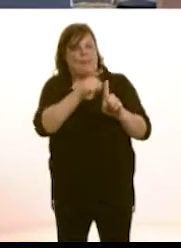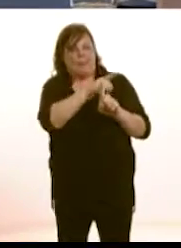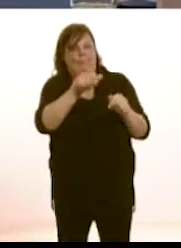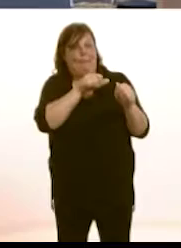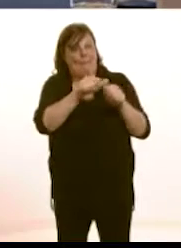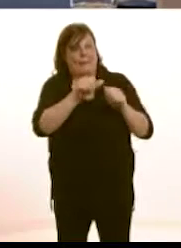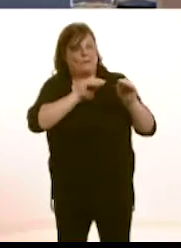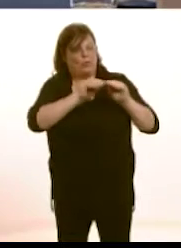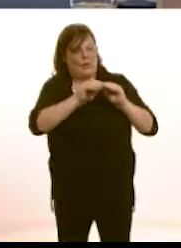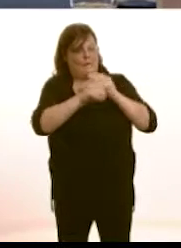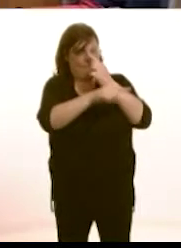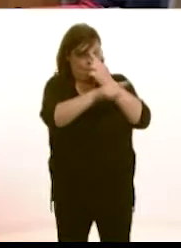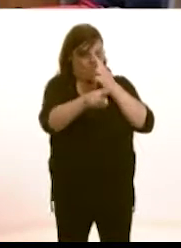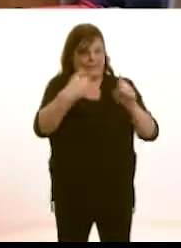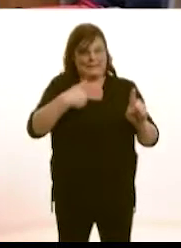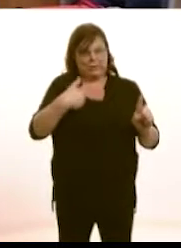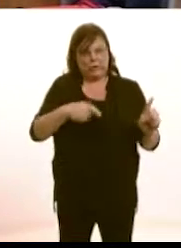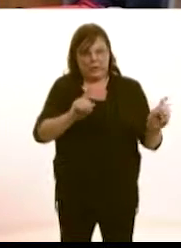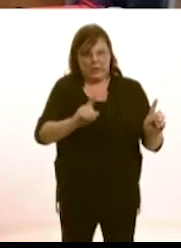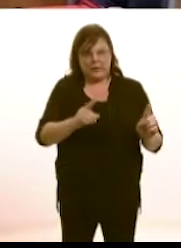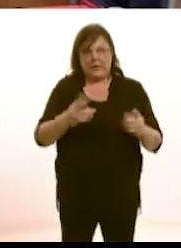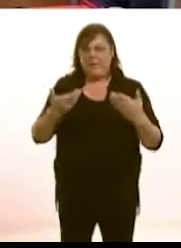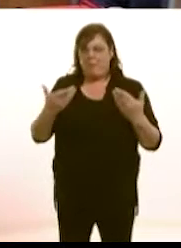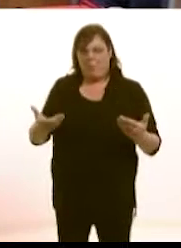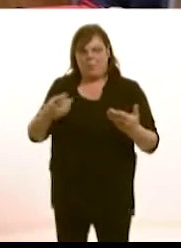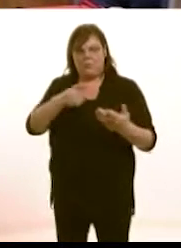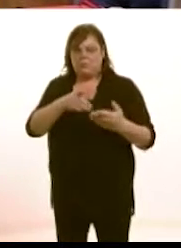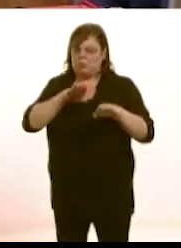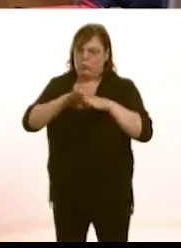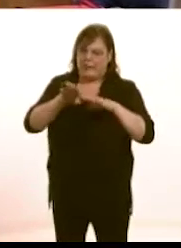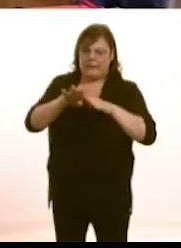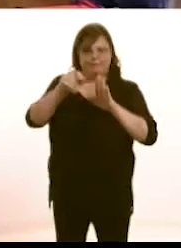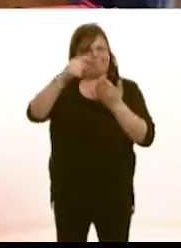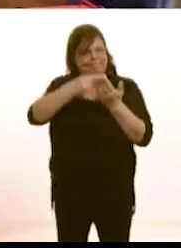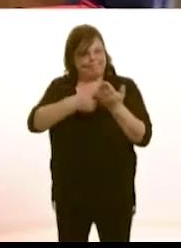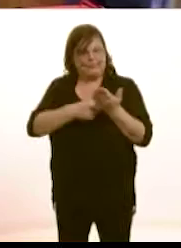Nid yw hynnyín meddwl na allwn ni ddim ei ailystyried e er mwyn rhoi mwy o hyfforddiant